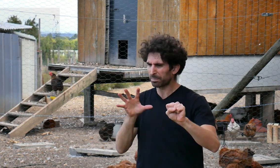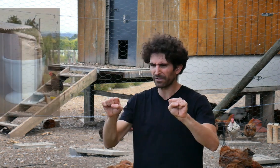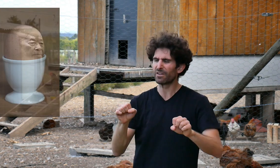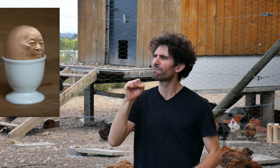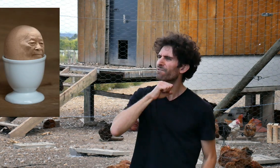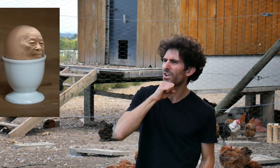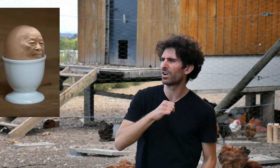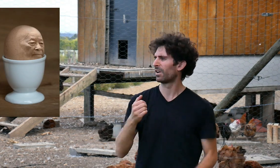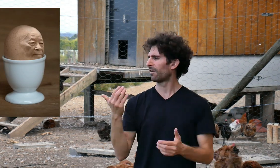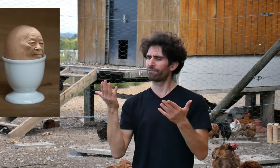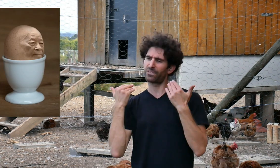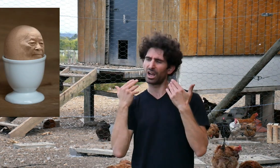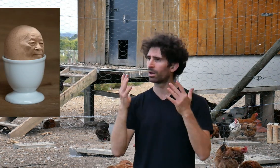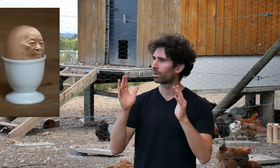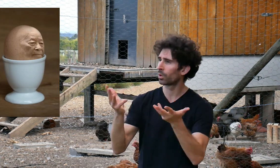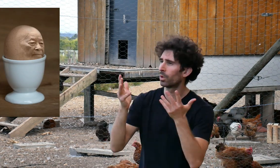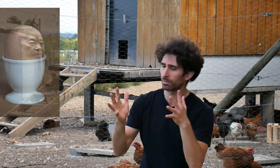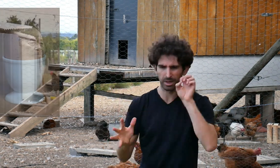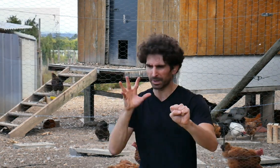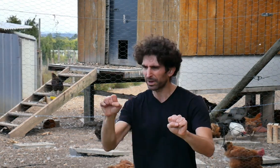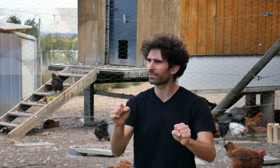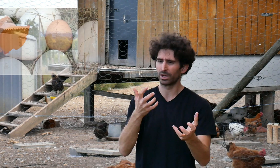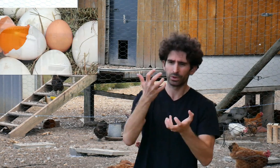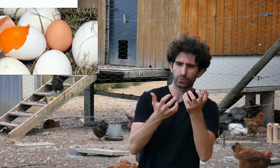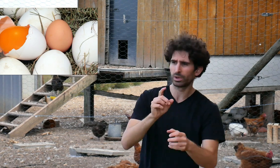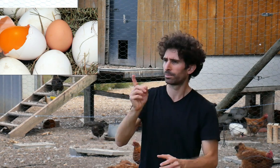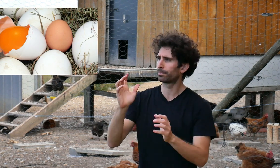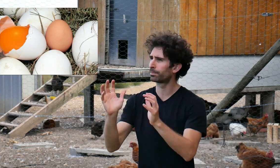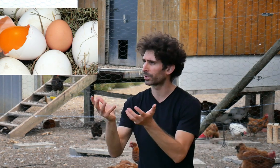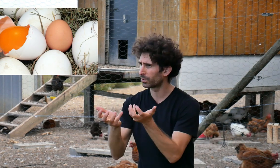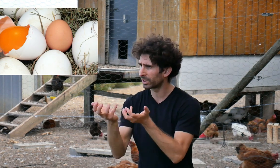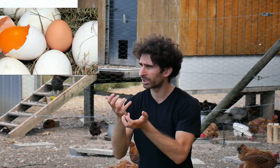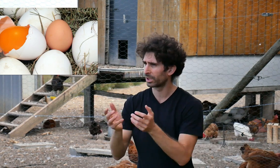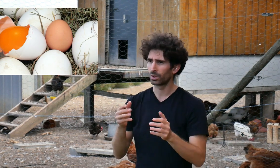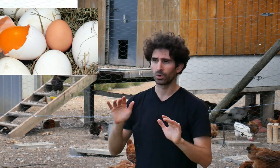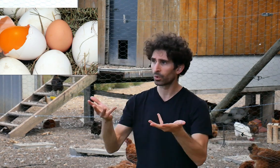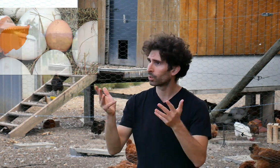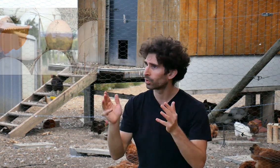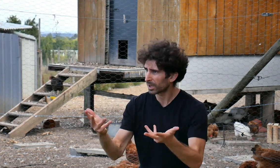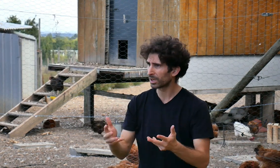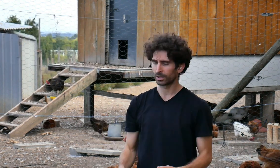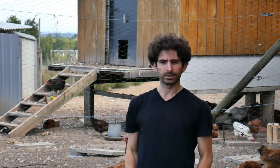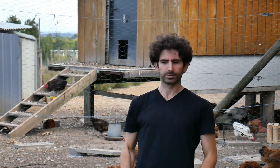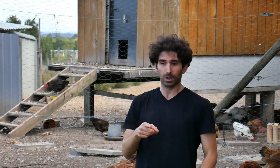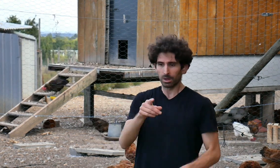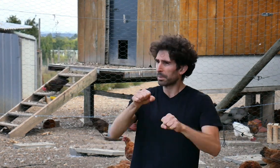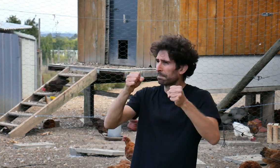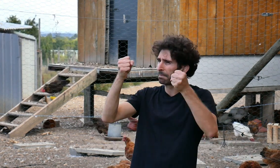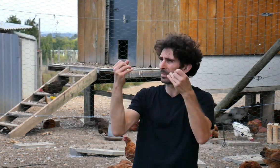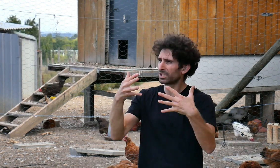Comment distinguer un oeuf vieux d'un oeuf frais ? Comment distinguer un oeuf dur d'un oeuf cru ? Ou faire de la magie